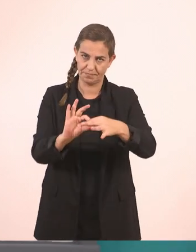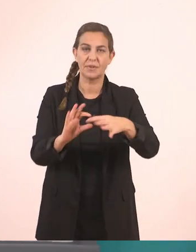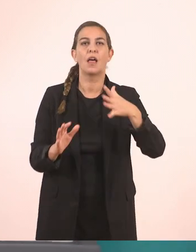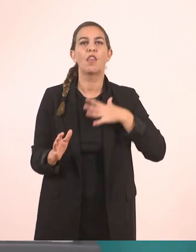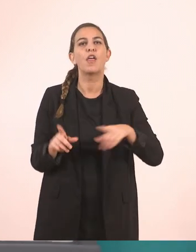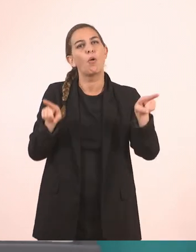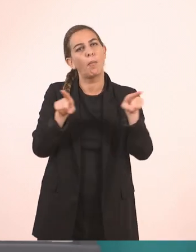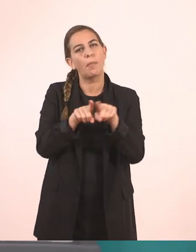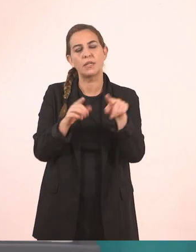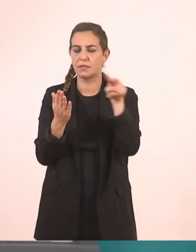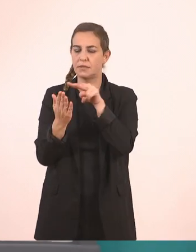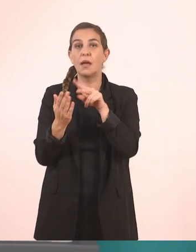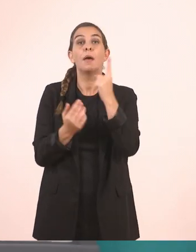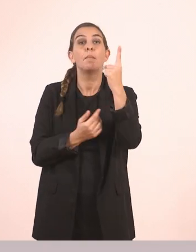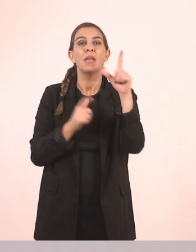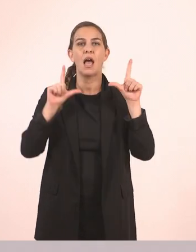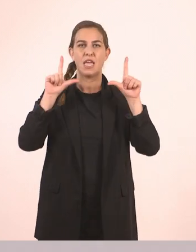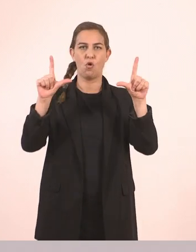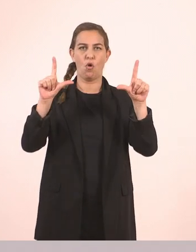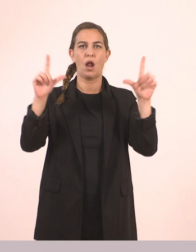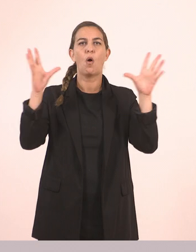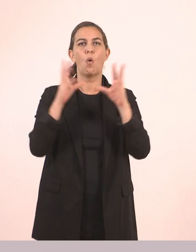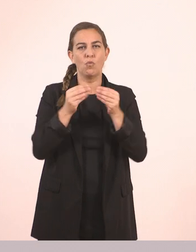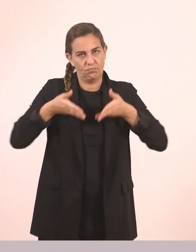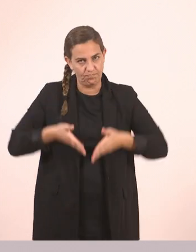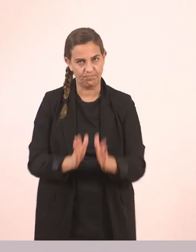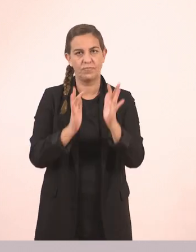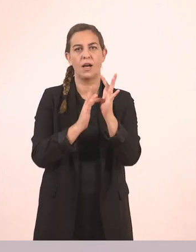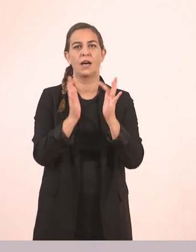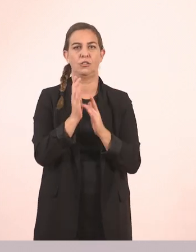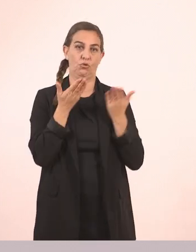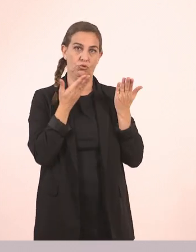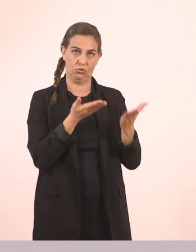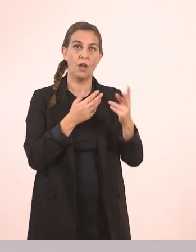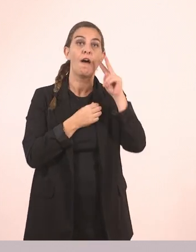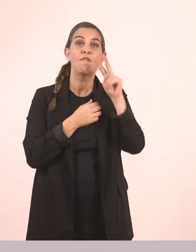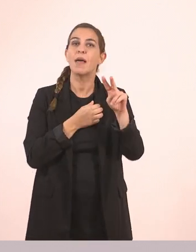την εικόνα της γέννησης του Χριστού. Βλέπουμε εδώ την εικόνα και από κάτω